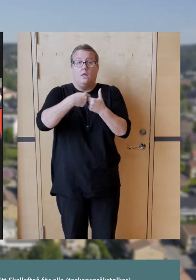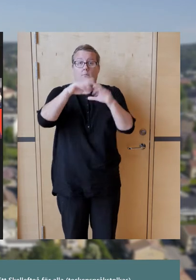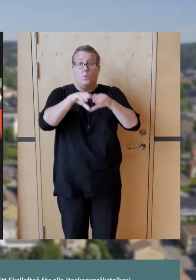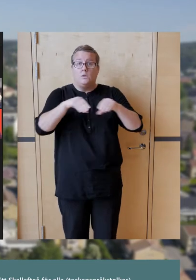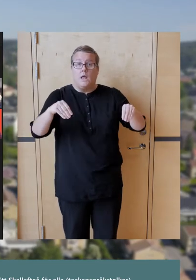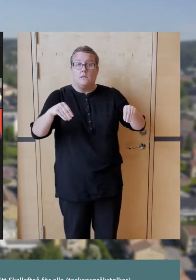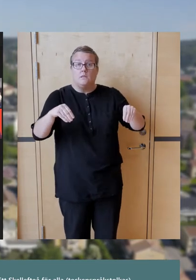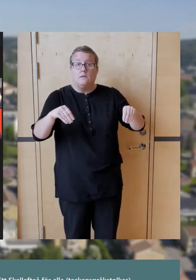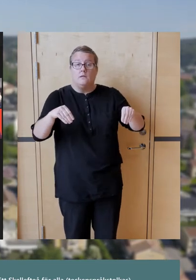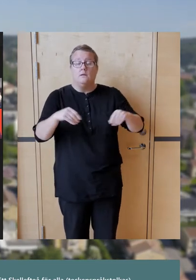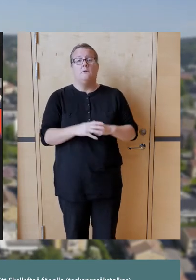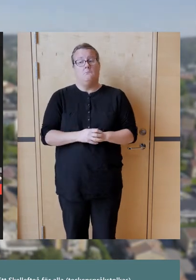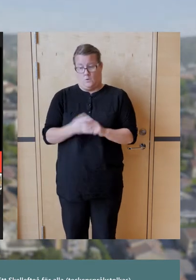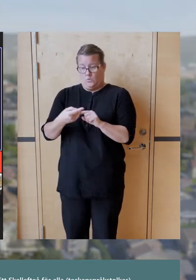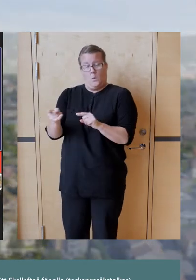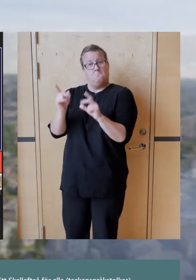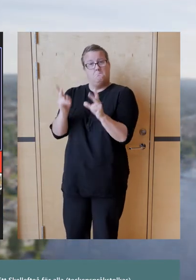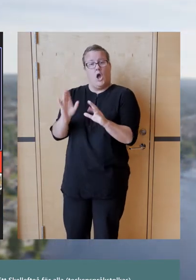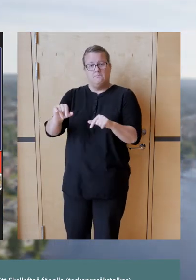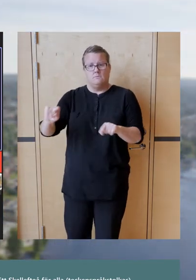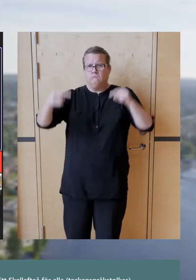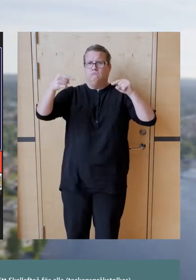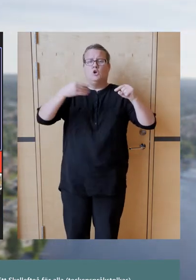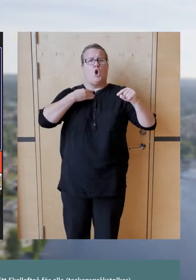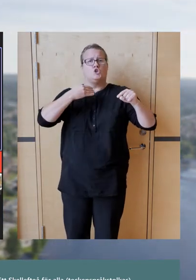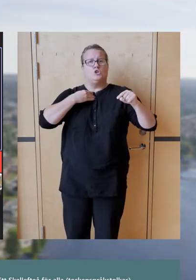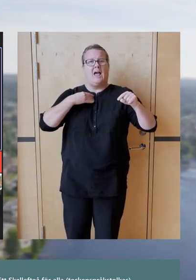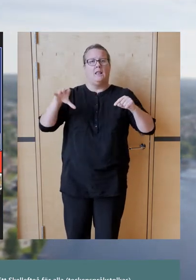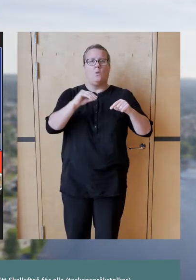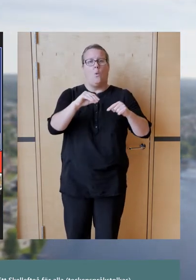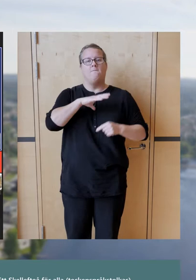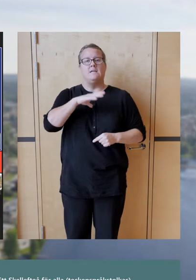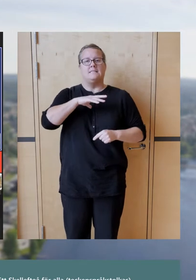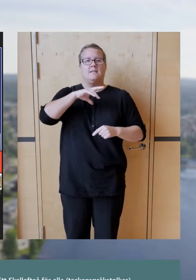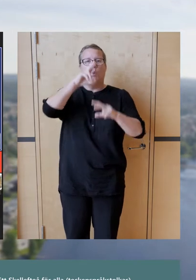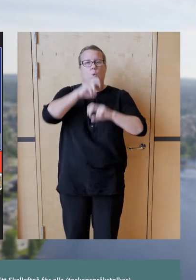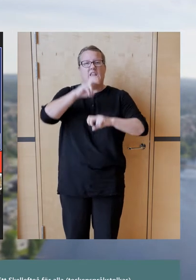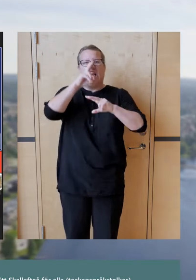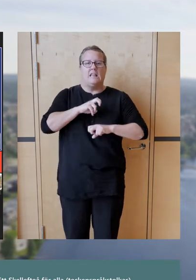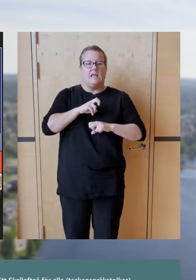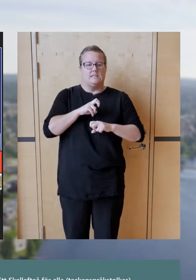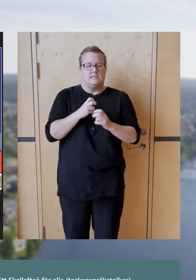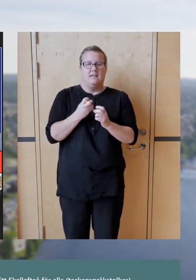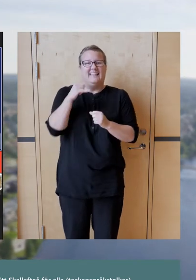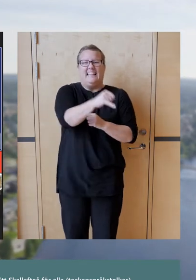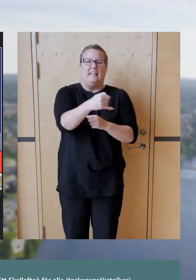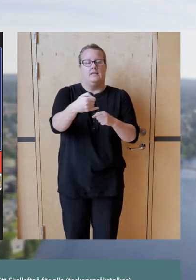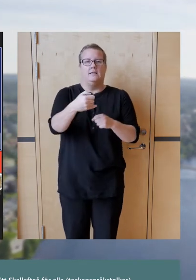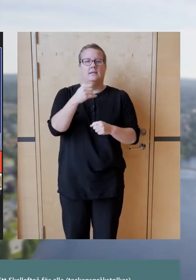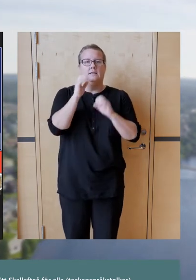Man alltså rösta till mot konkreta utredningsuppdrag i Socialnämnden trots att man Haft det här Löftet